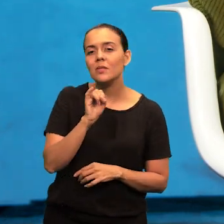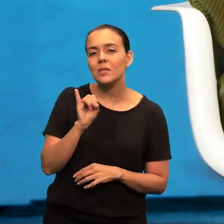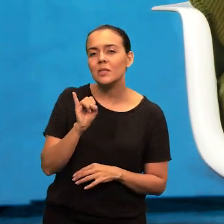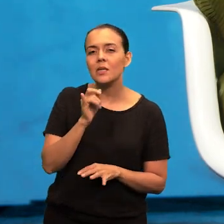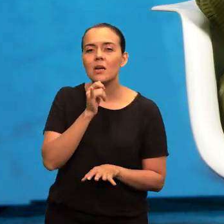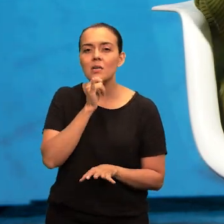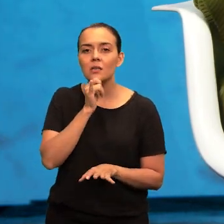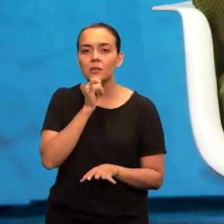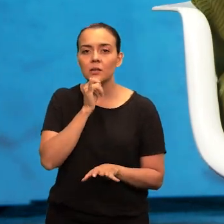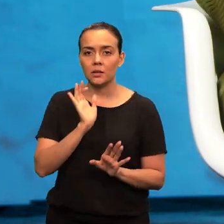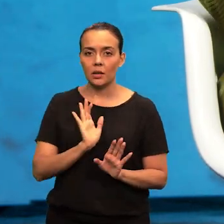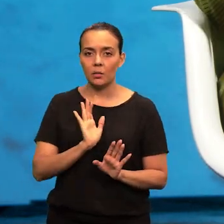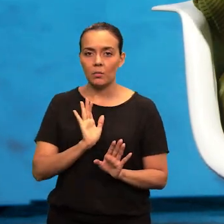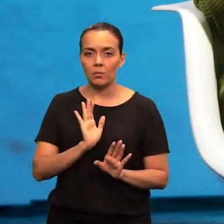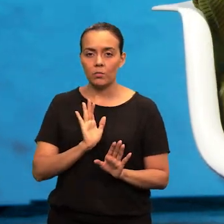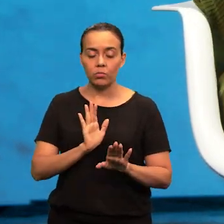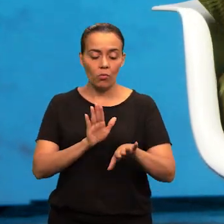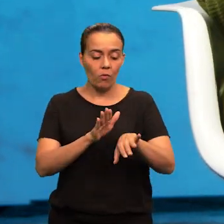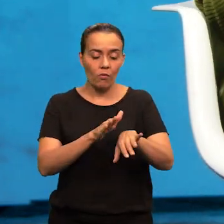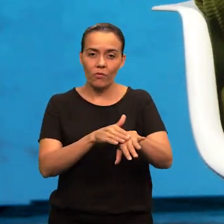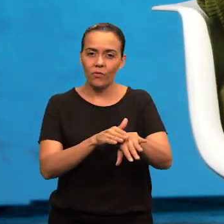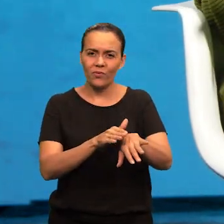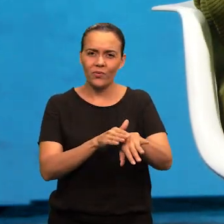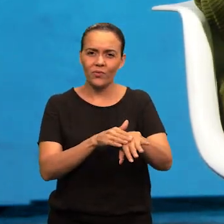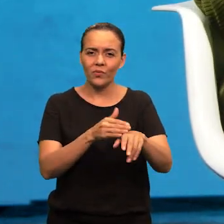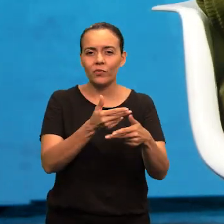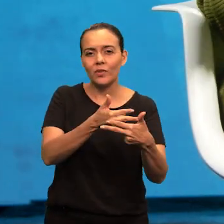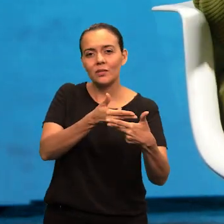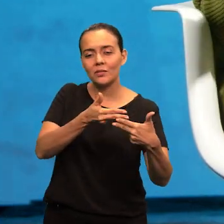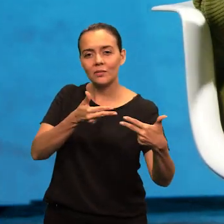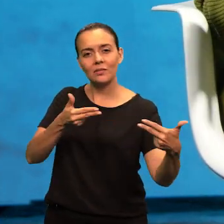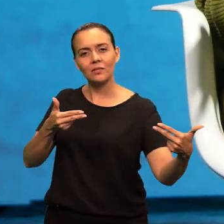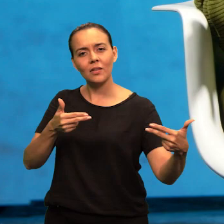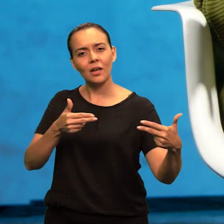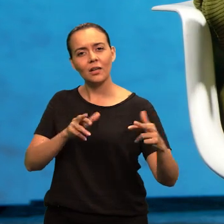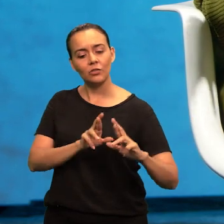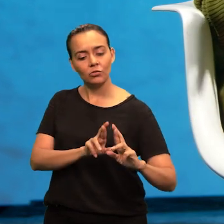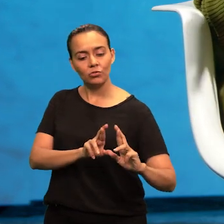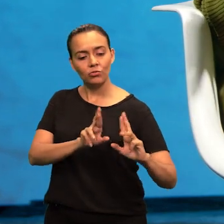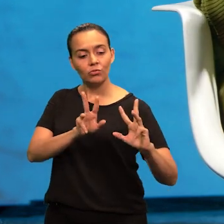produzem formas de fazer, e as formas de fazer são múltiplas,